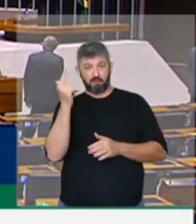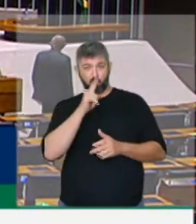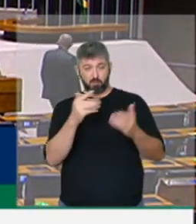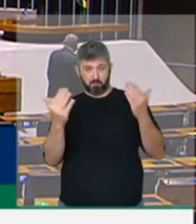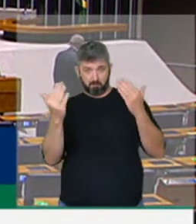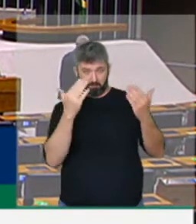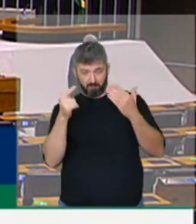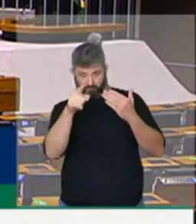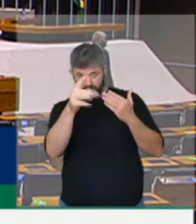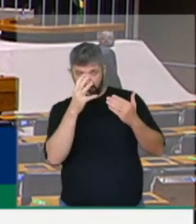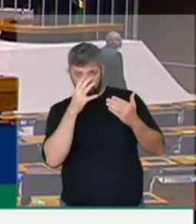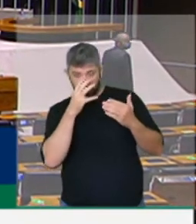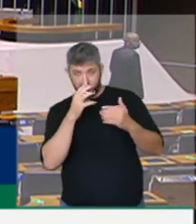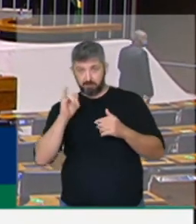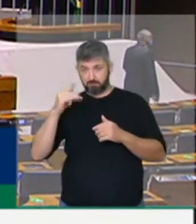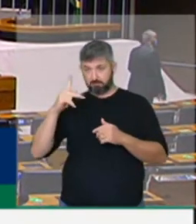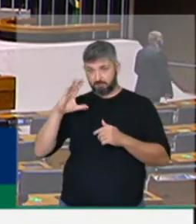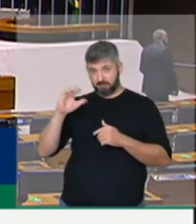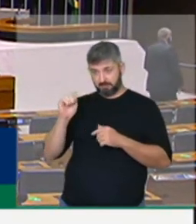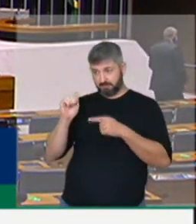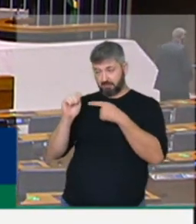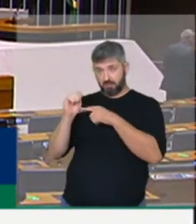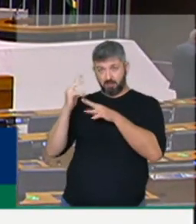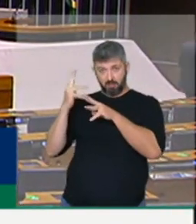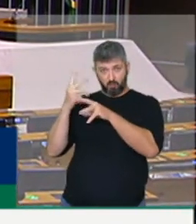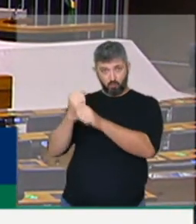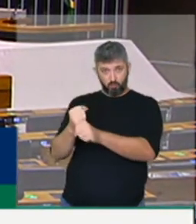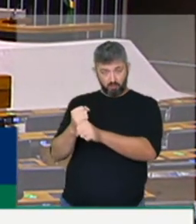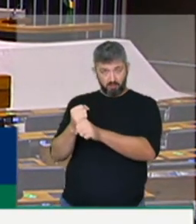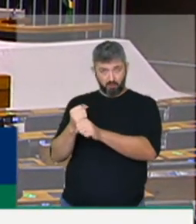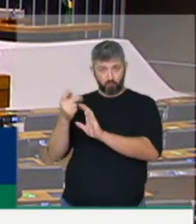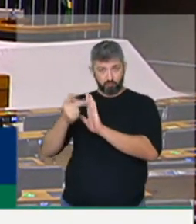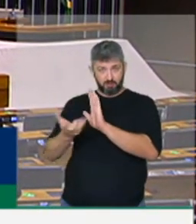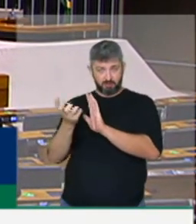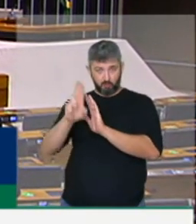FEVEREIRO PRA PODER COMPARAR, O IPCA ACUMULADO QUE É O QUE ESSE PROJETO PRETENDE USAR